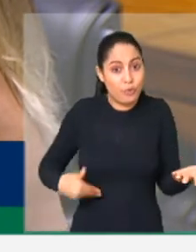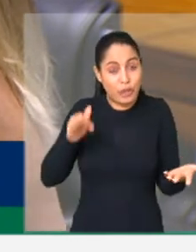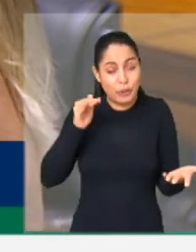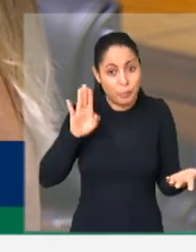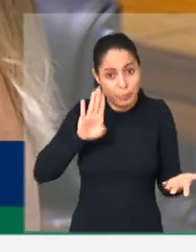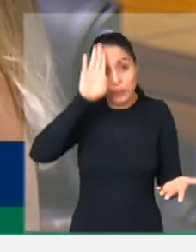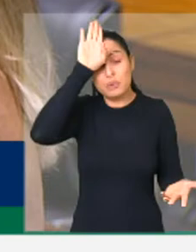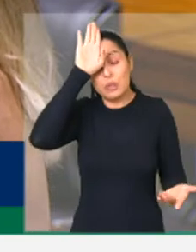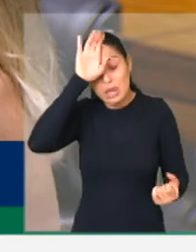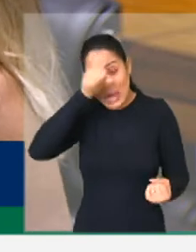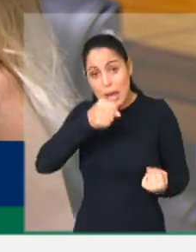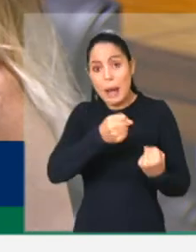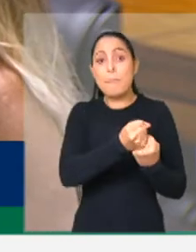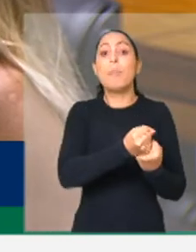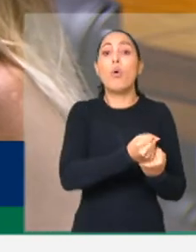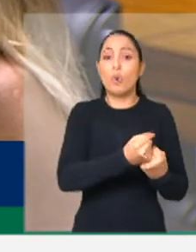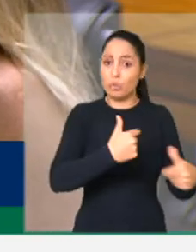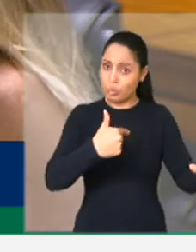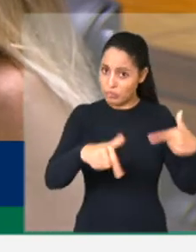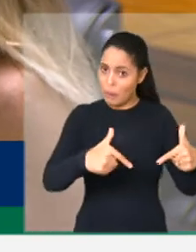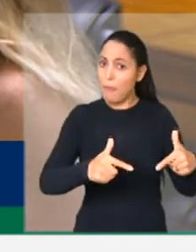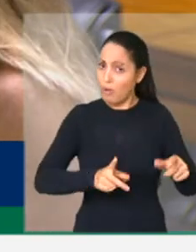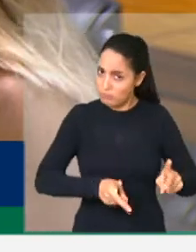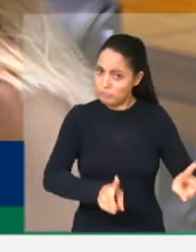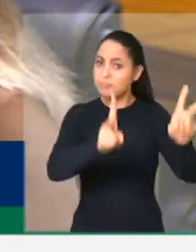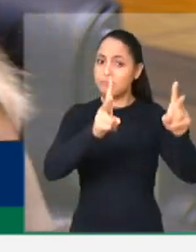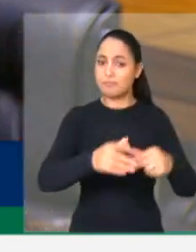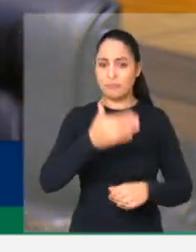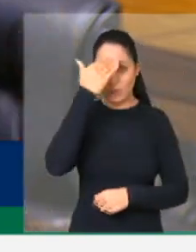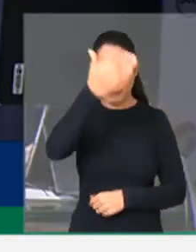TARDE. EU QUERIA CONVERSAR COM NOSSO RELATOR PORQUE TEM DUAS QUESTÕES QUE PREOCUPAM A NÓS